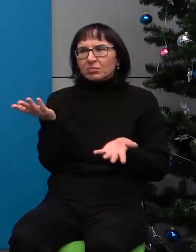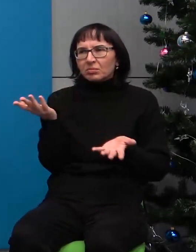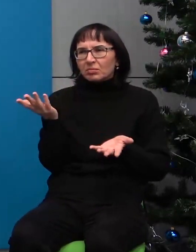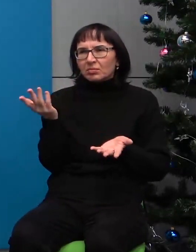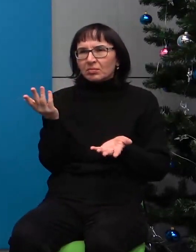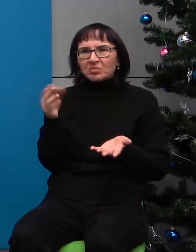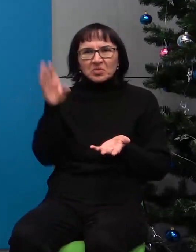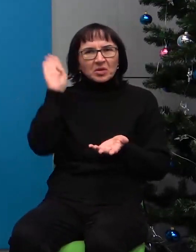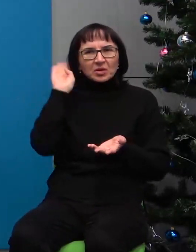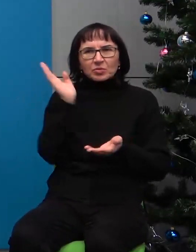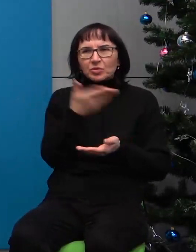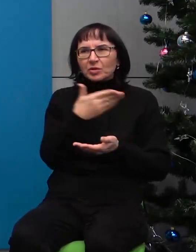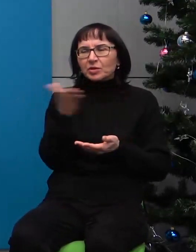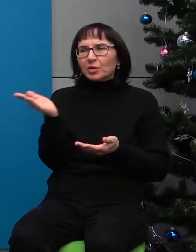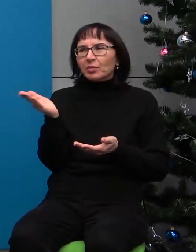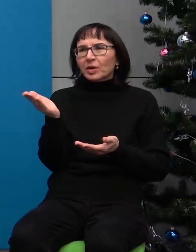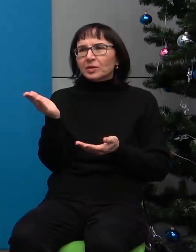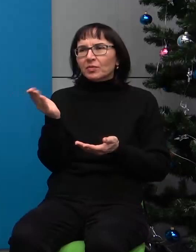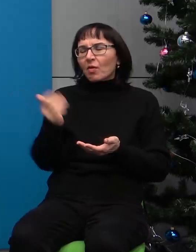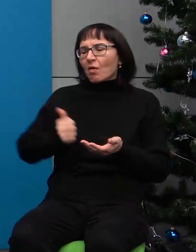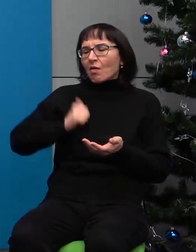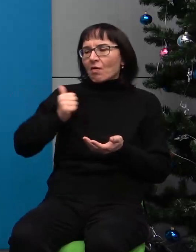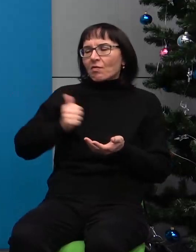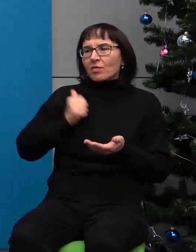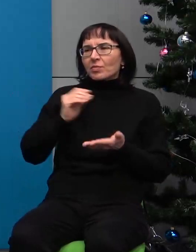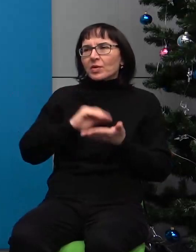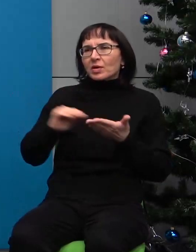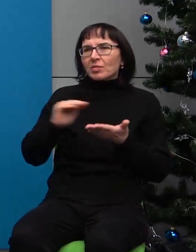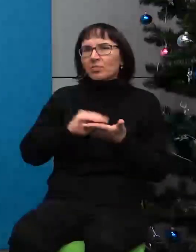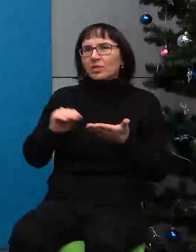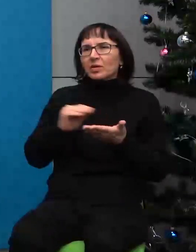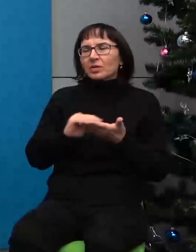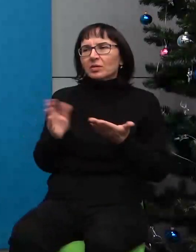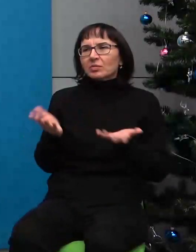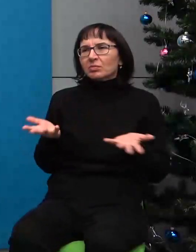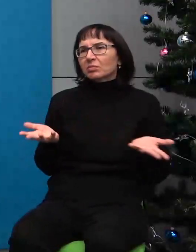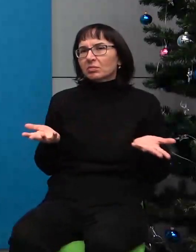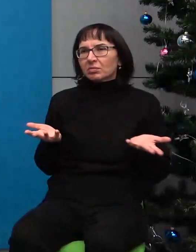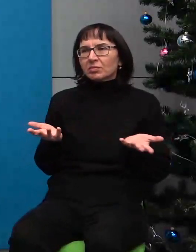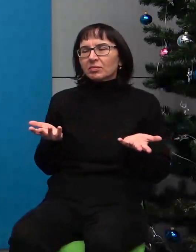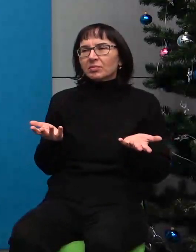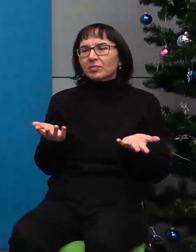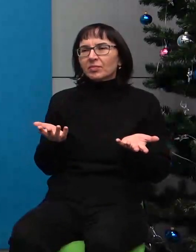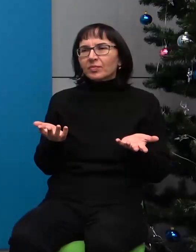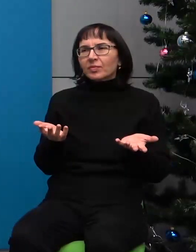jeśli Państwo nie słyszeliście o nim, to mówię tutaj, że wybitny pisarz, bestseller, ale to czemu?